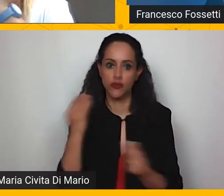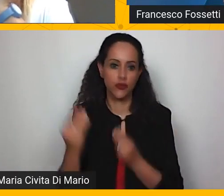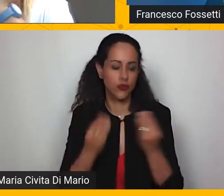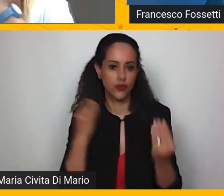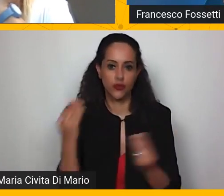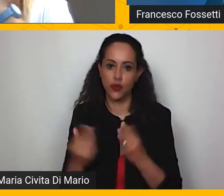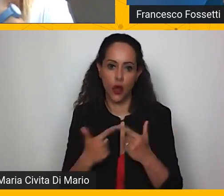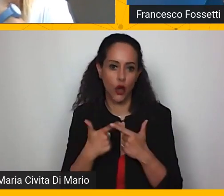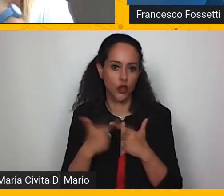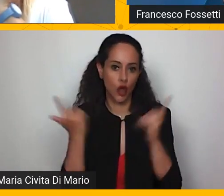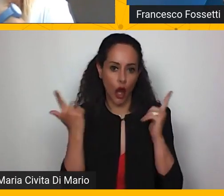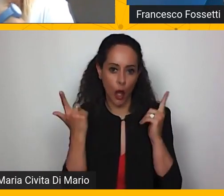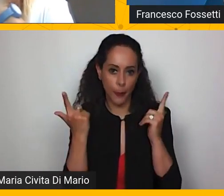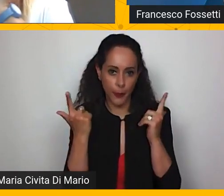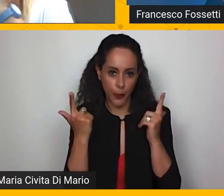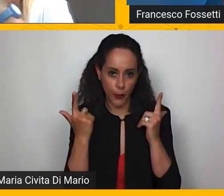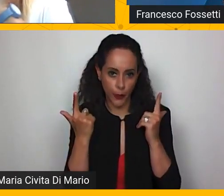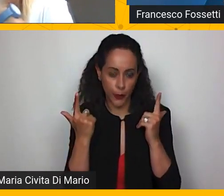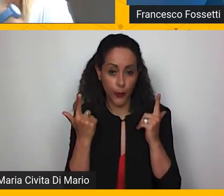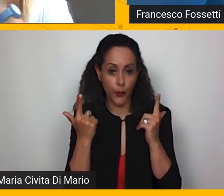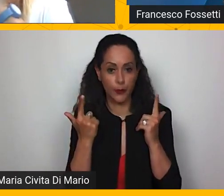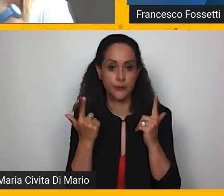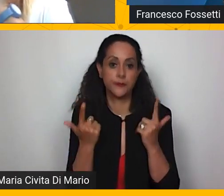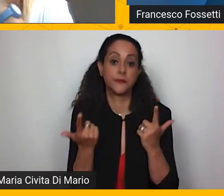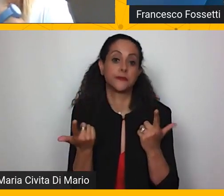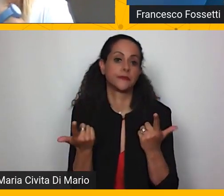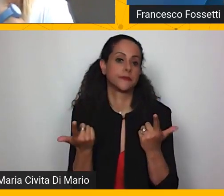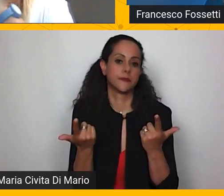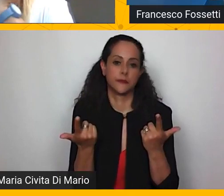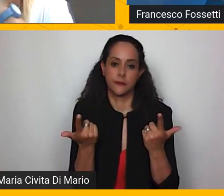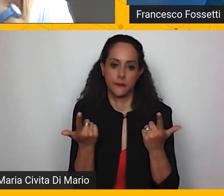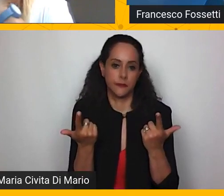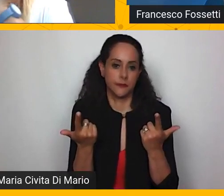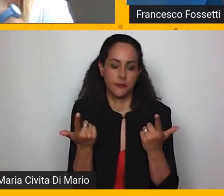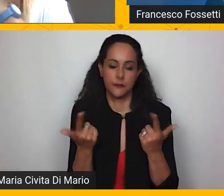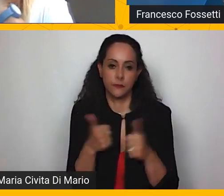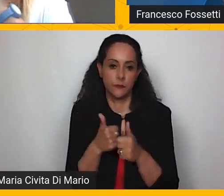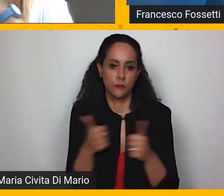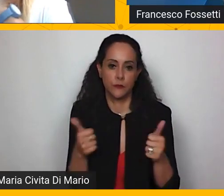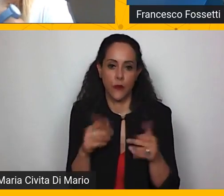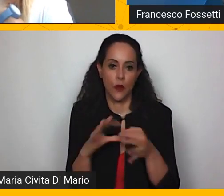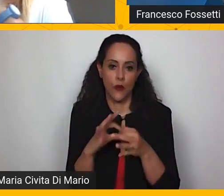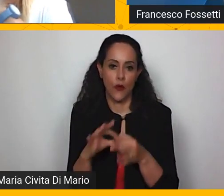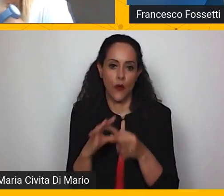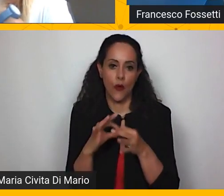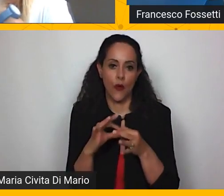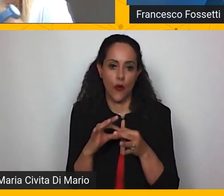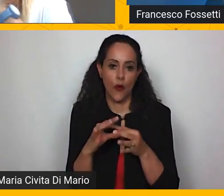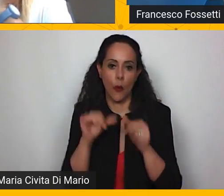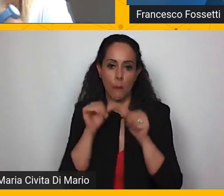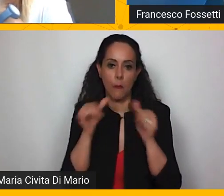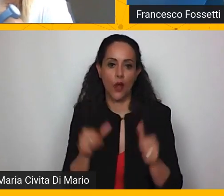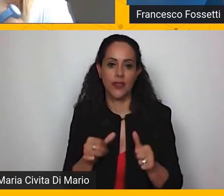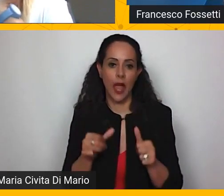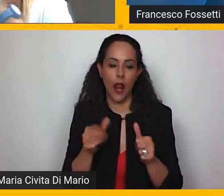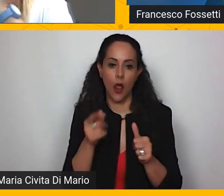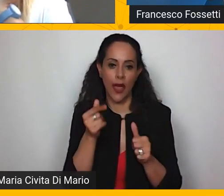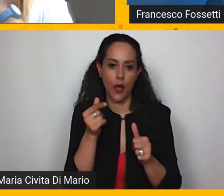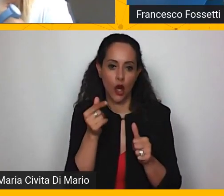troppo e queste situazioni vabbè non non sono e soltanto